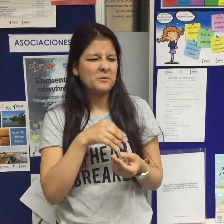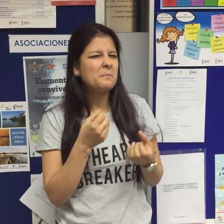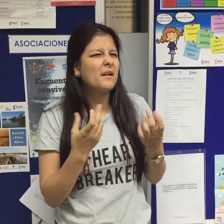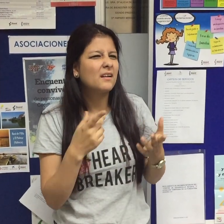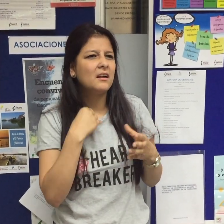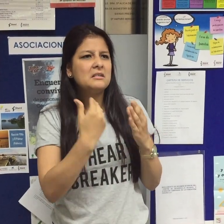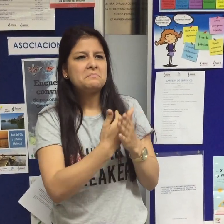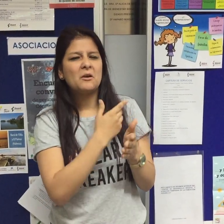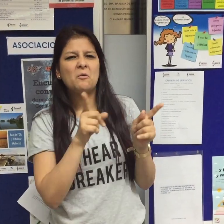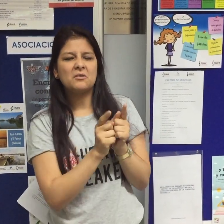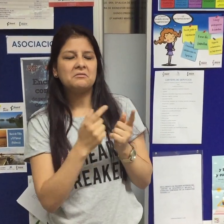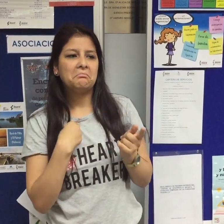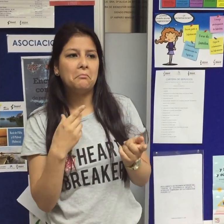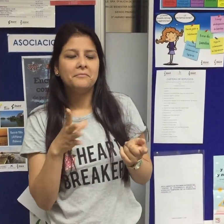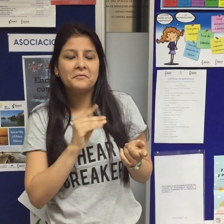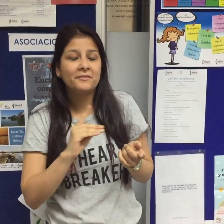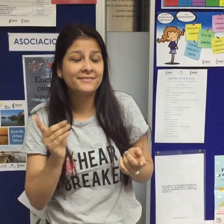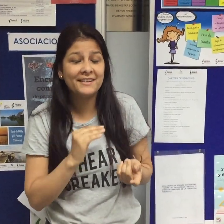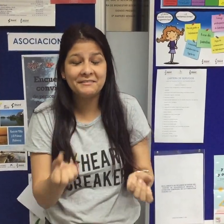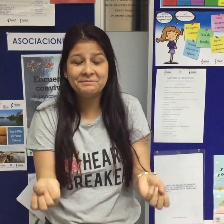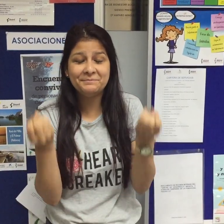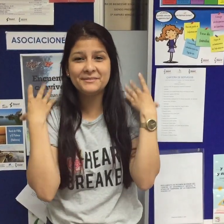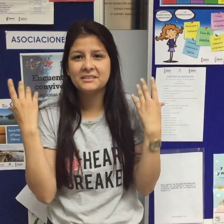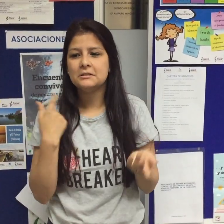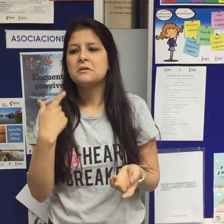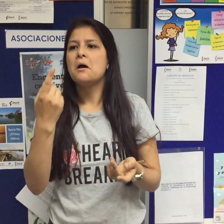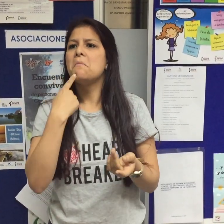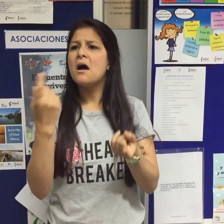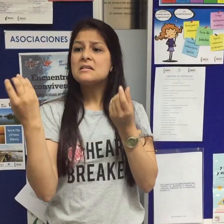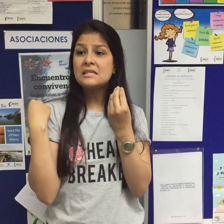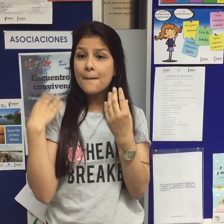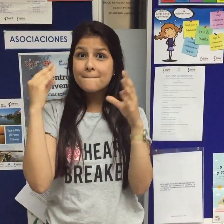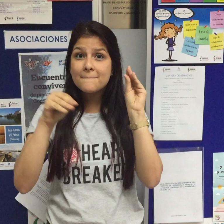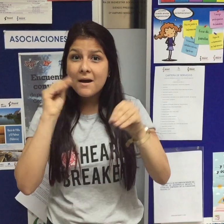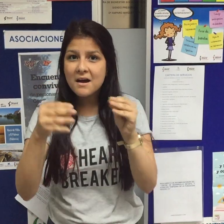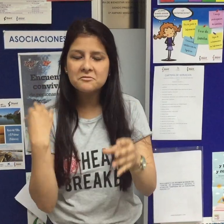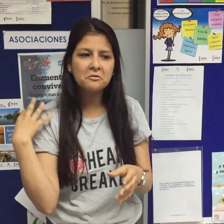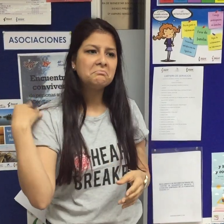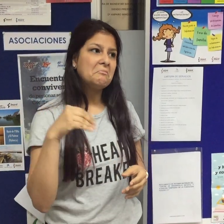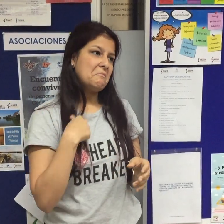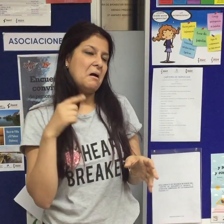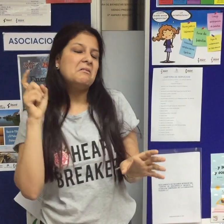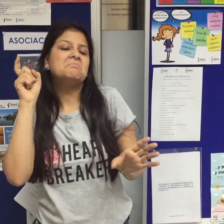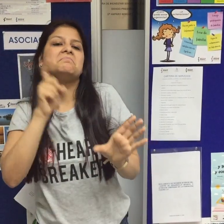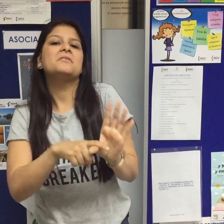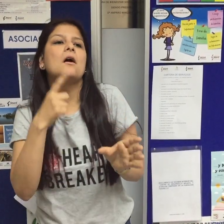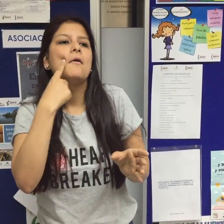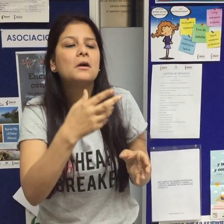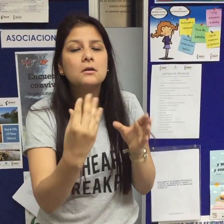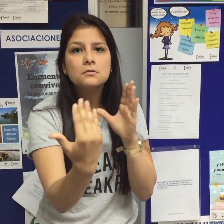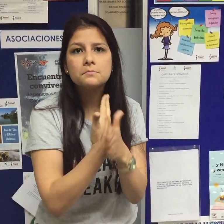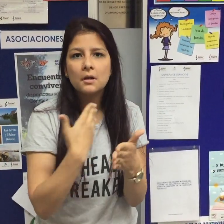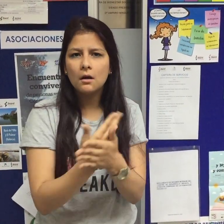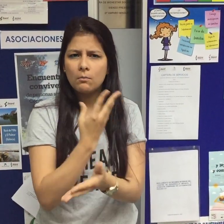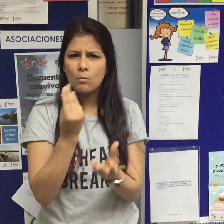preguntaba qué era y no me enteraba muy bien, me animaron a participar en el taller, así que me vine y ¡me explicaron tantas cosas!